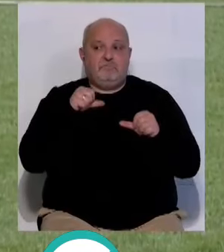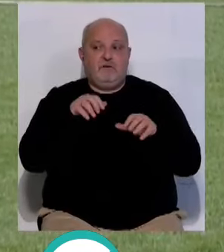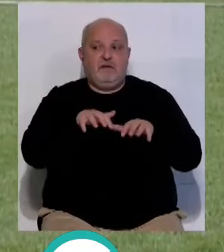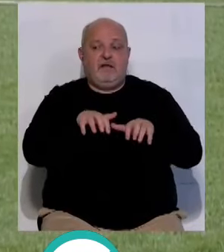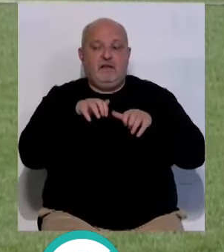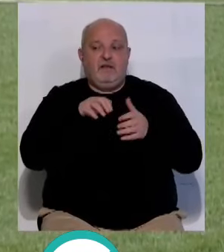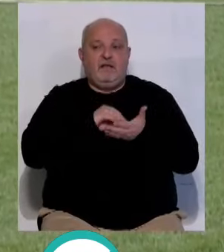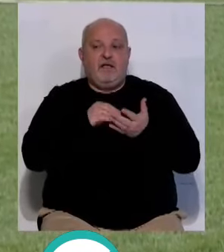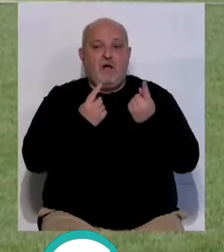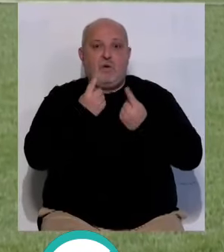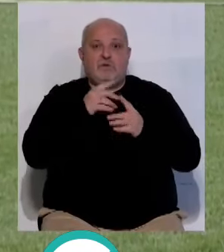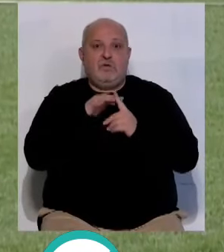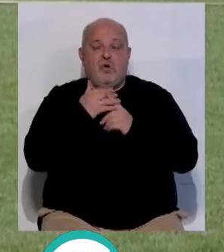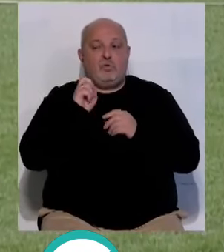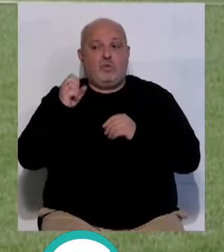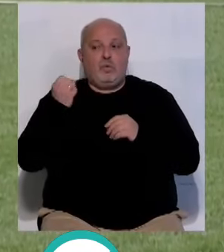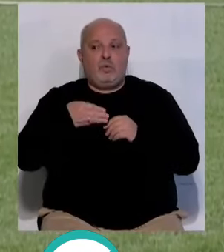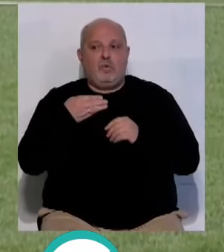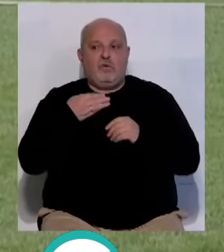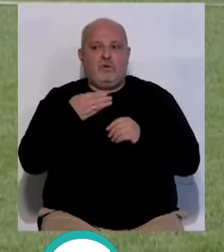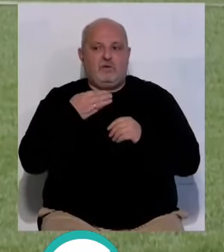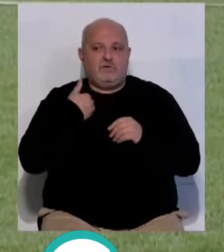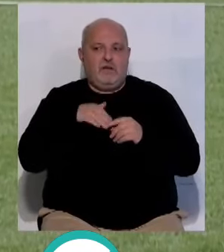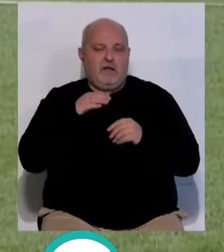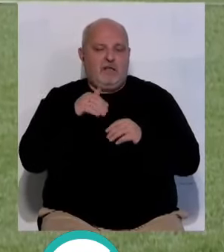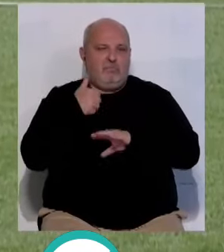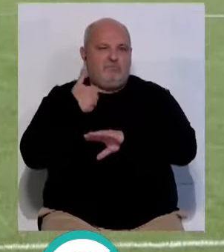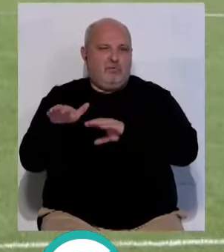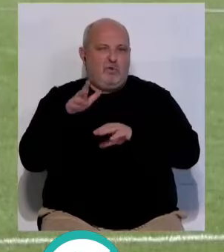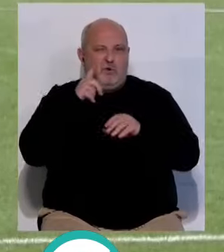que en otra situación en otro Club habría estado despedido ya no por por los números que que lleva